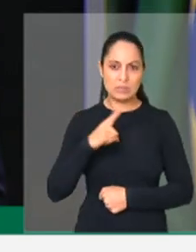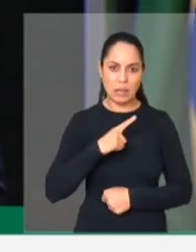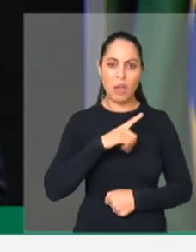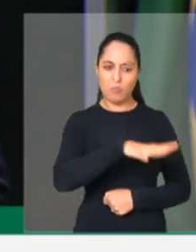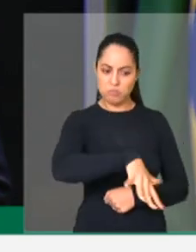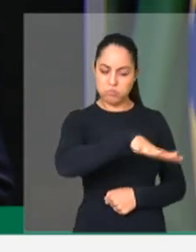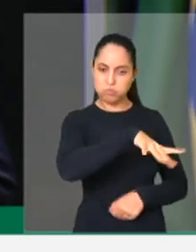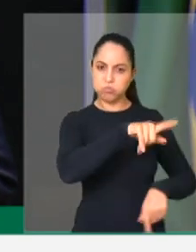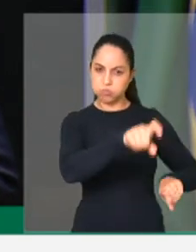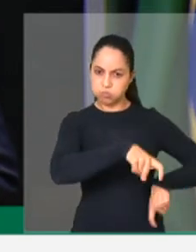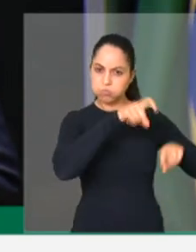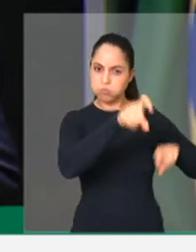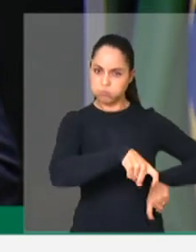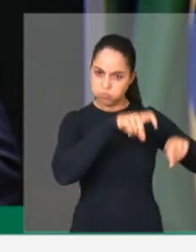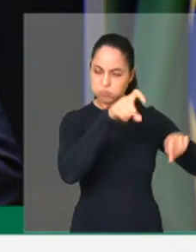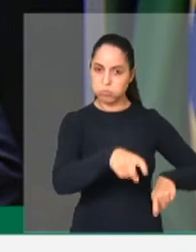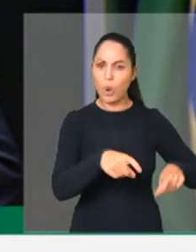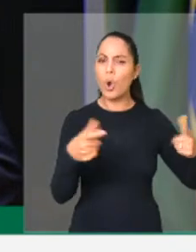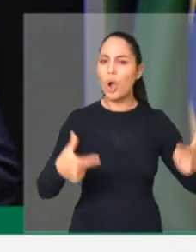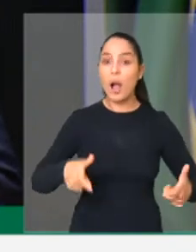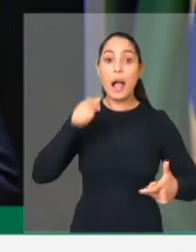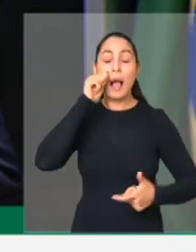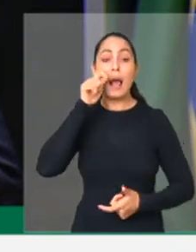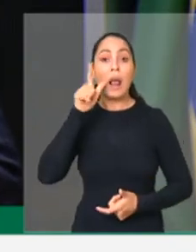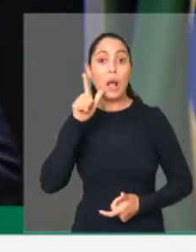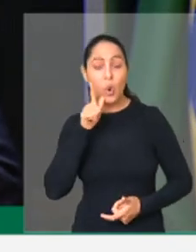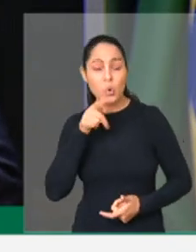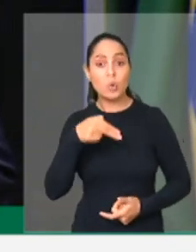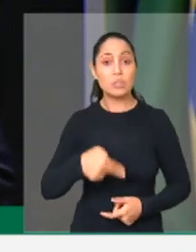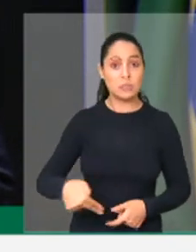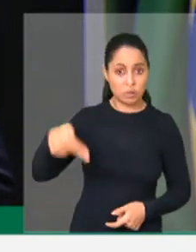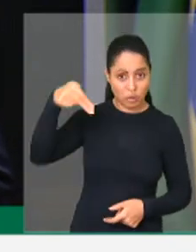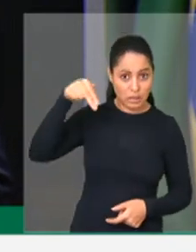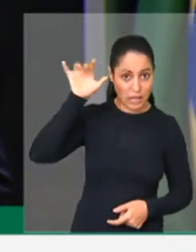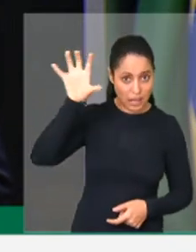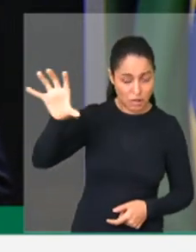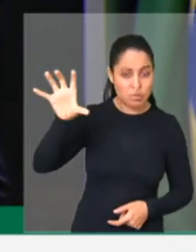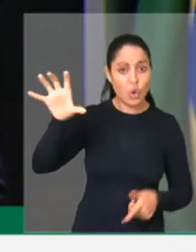HOJE... TEM ALGUMAS EMENDAS QUE... QUE VÃO HOJE SER PAUTADAS E SEREM VOTADAS E EU QUERIA CHAMAR A ATENÇÃO